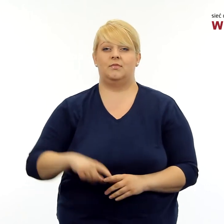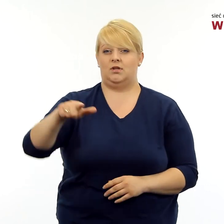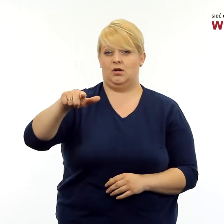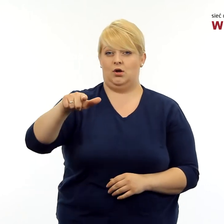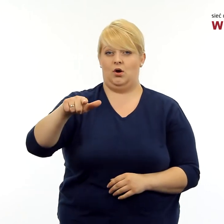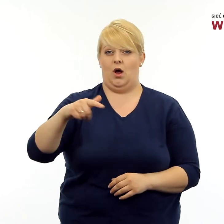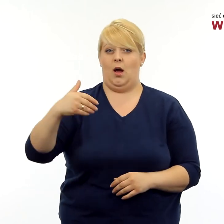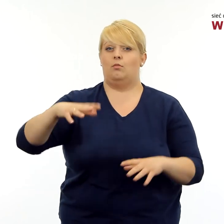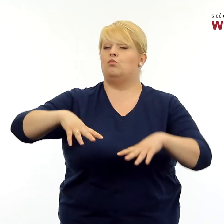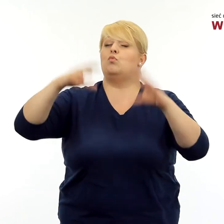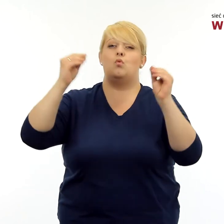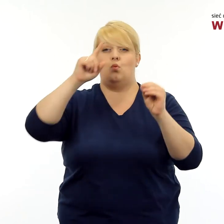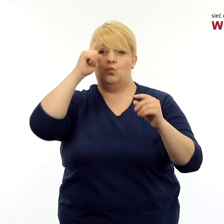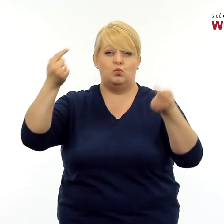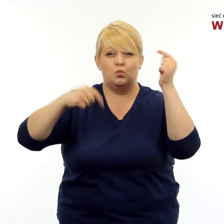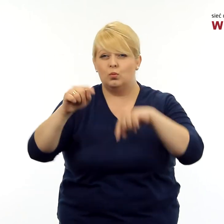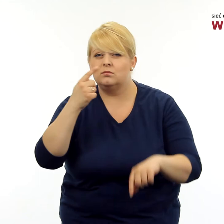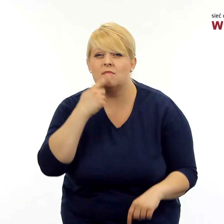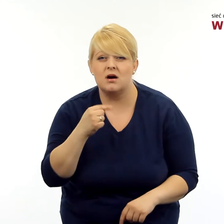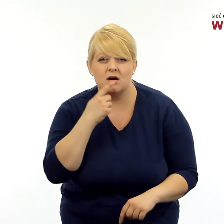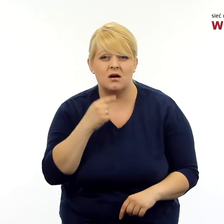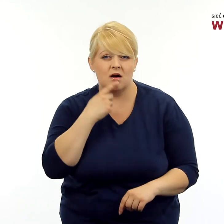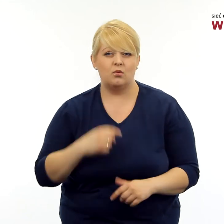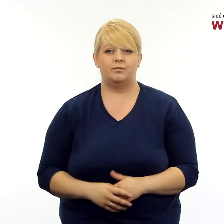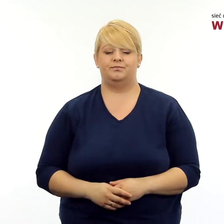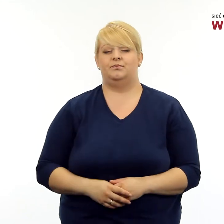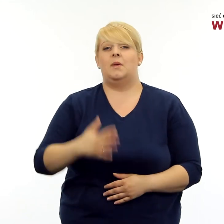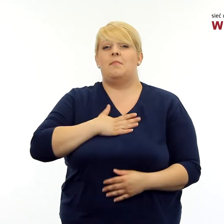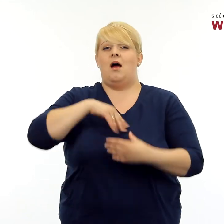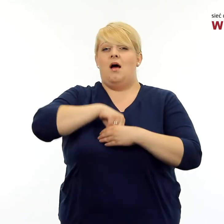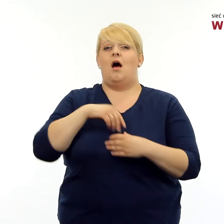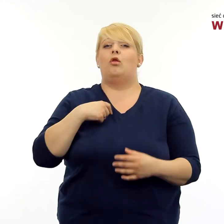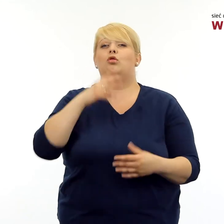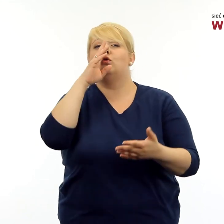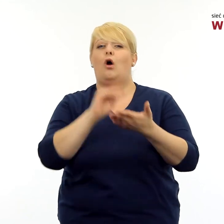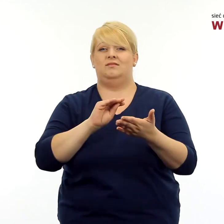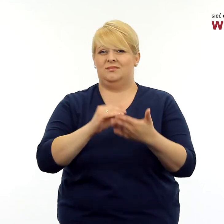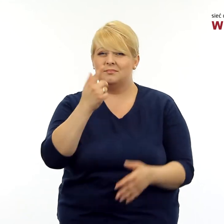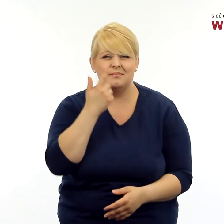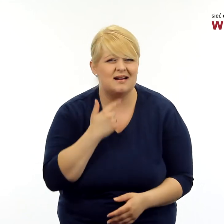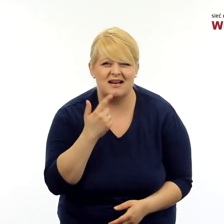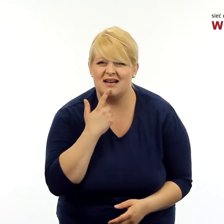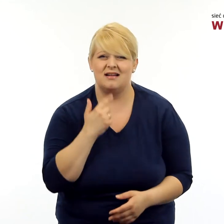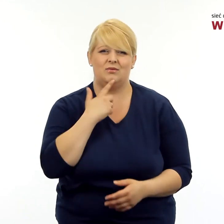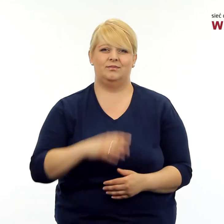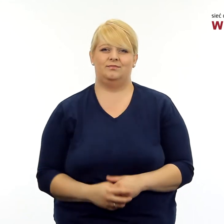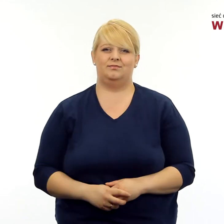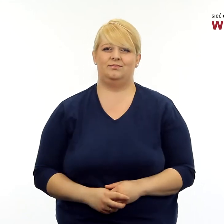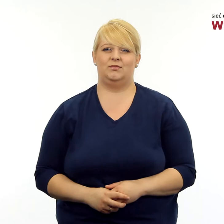Środowisko było niewielkie, a doświadczeń bardzo mało.